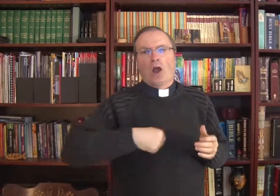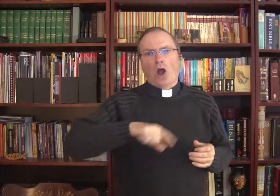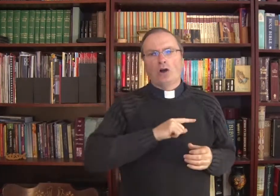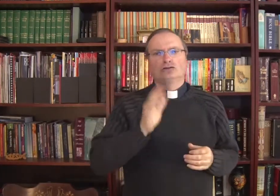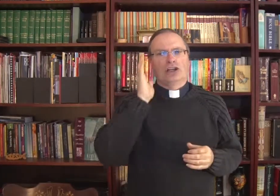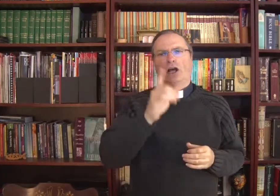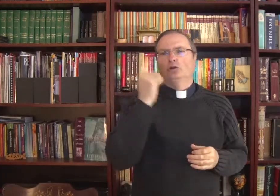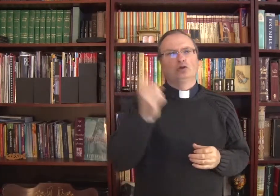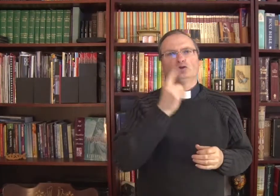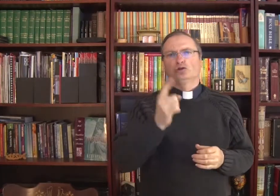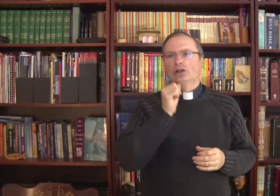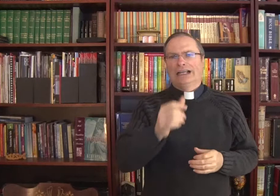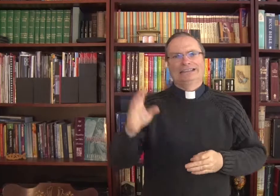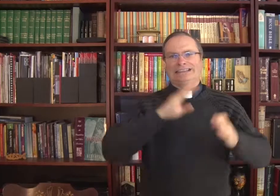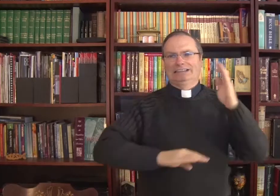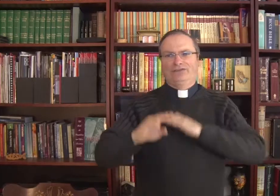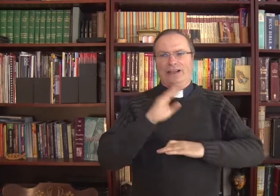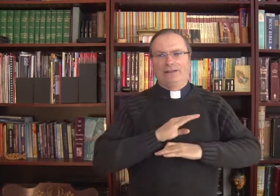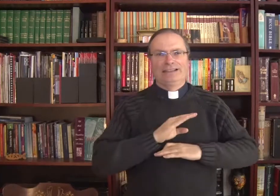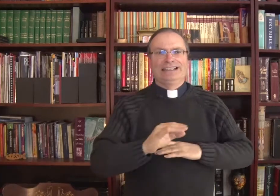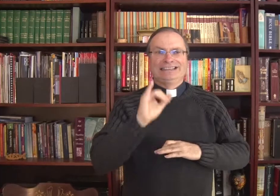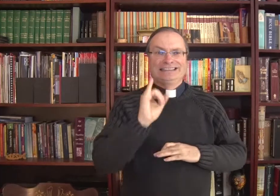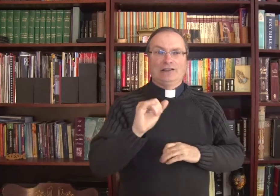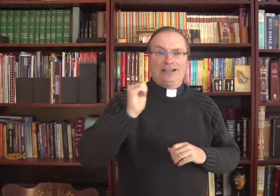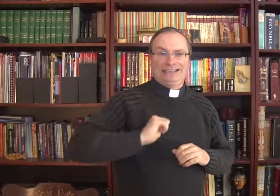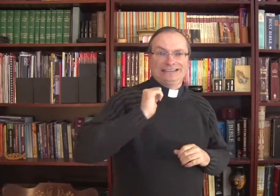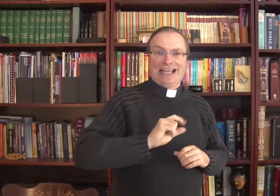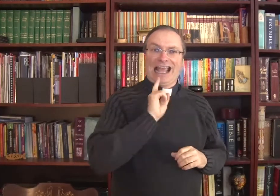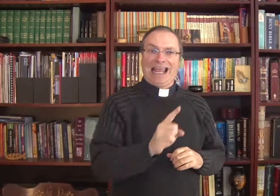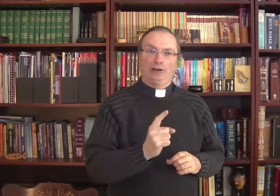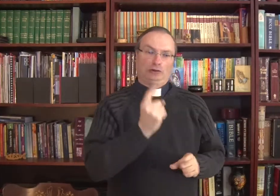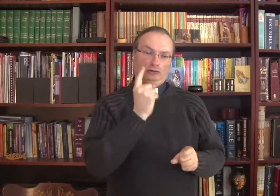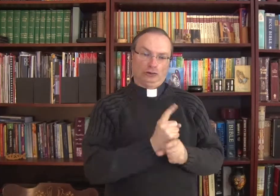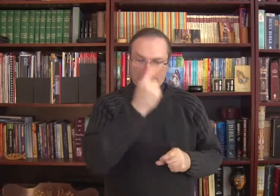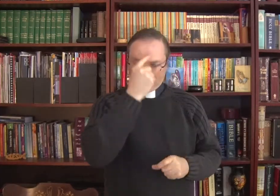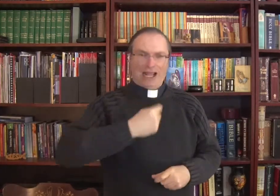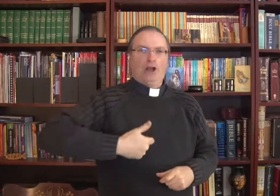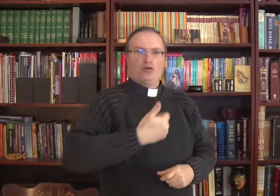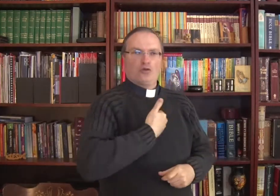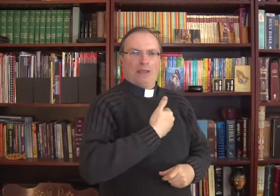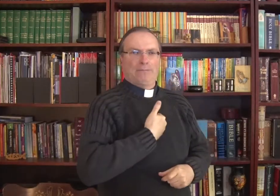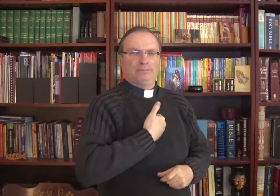On sera toujours insatisfait si on essaye d’être juste par nous-mêmes.